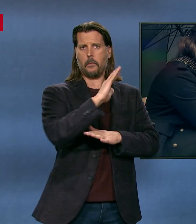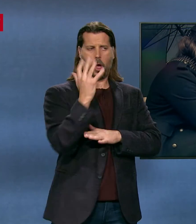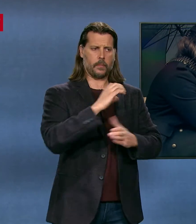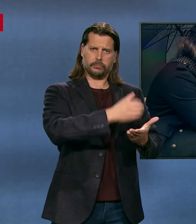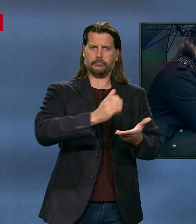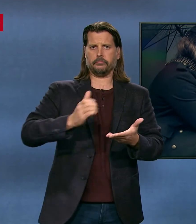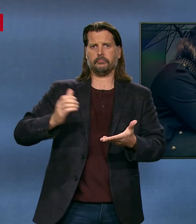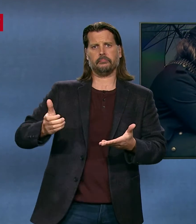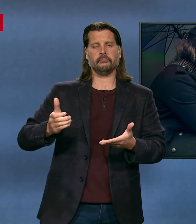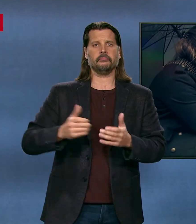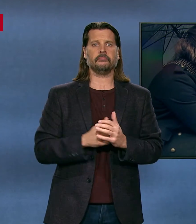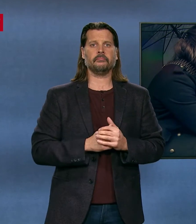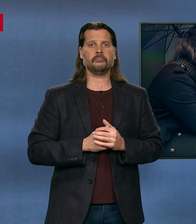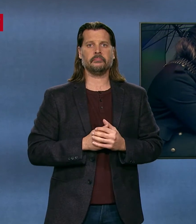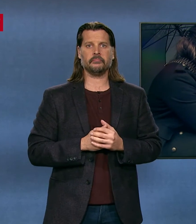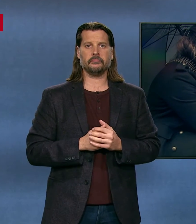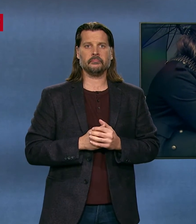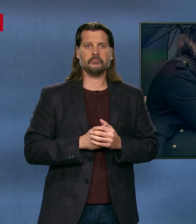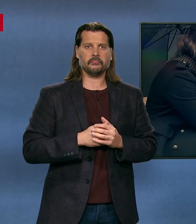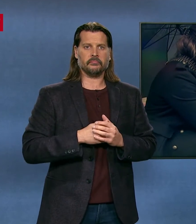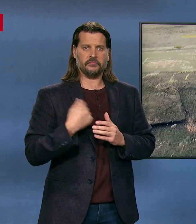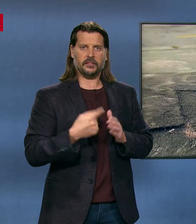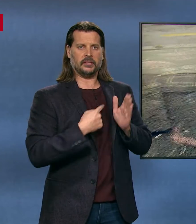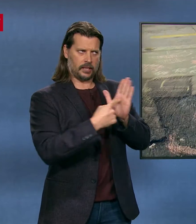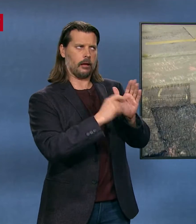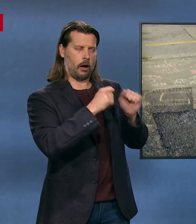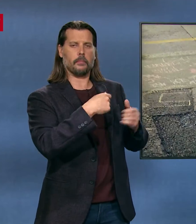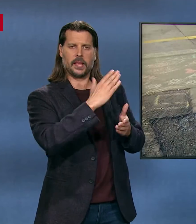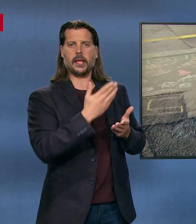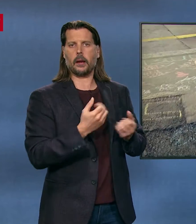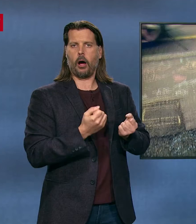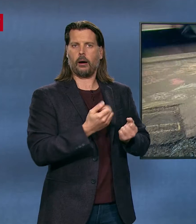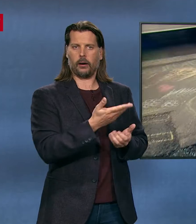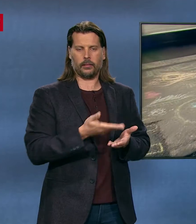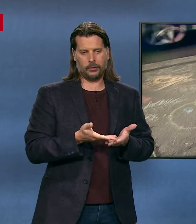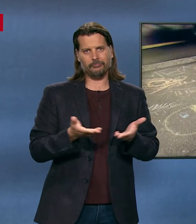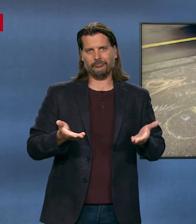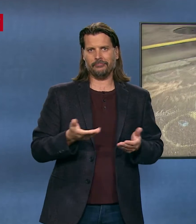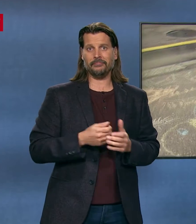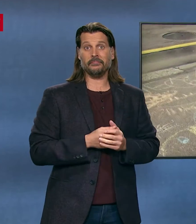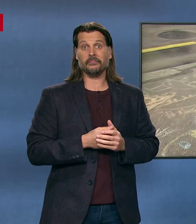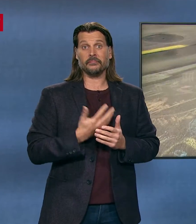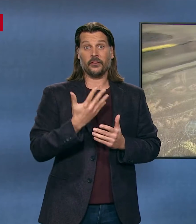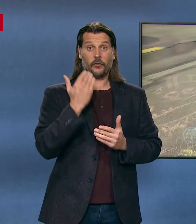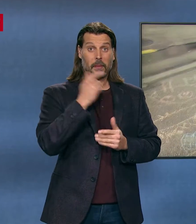Darum malen wir hier die Dinge hin, die er machen könnte. Die fünf Mädchen haben richtig Gas gegeben